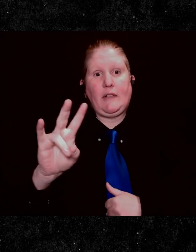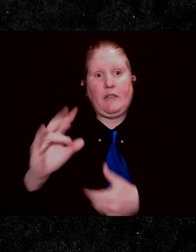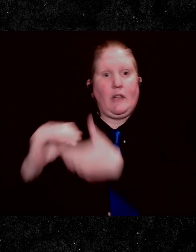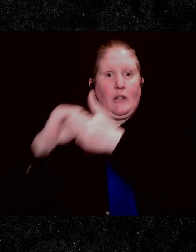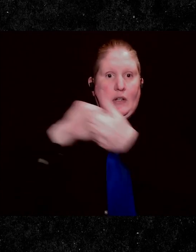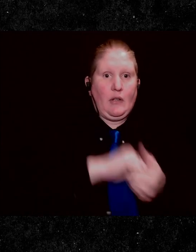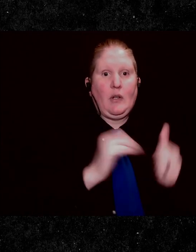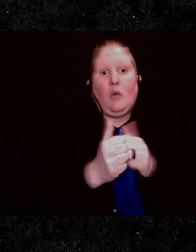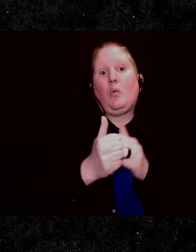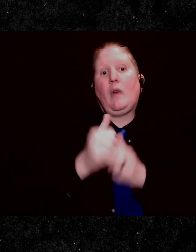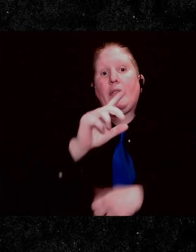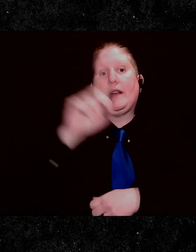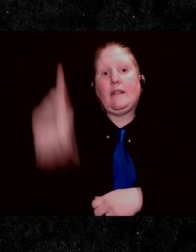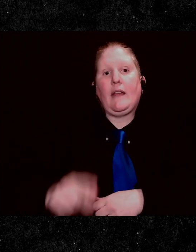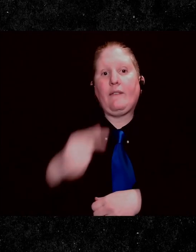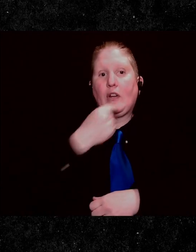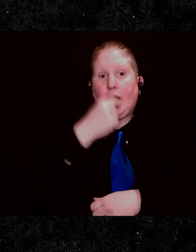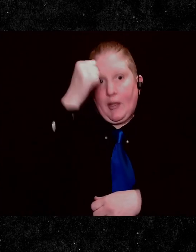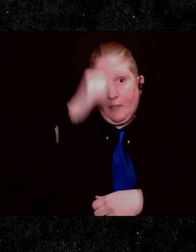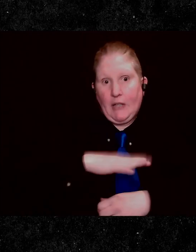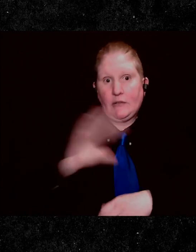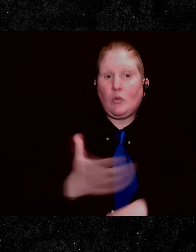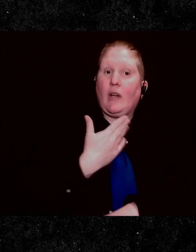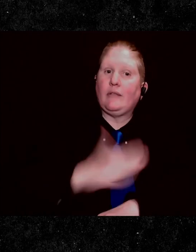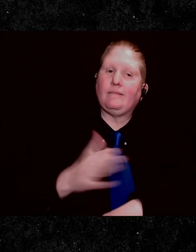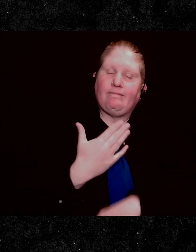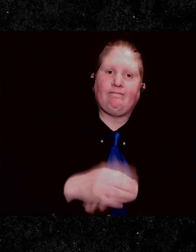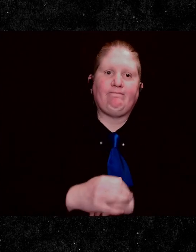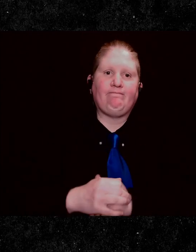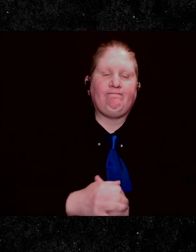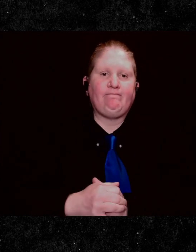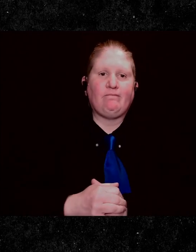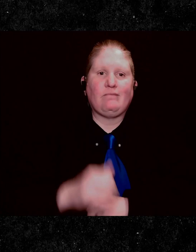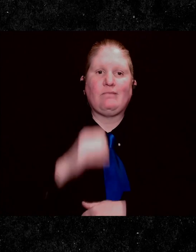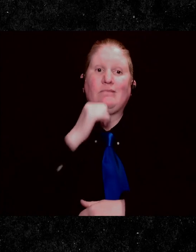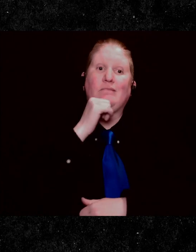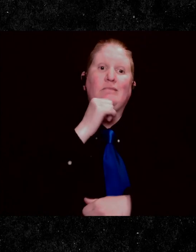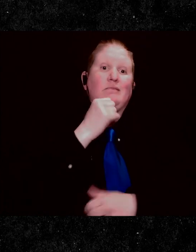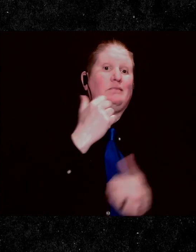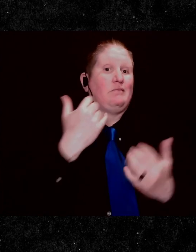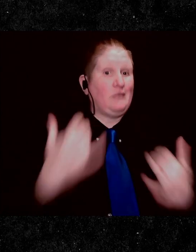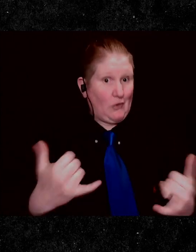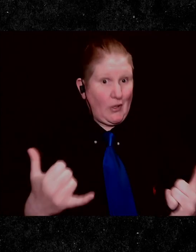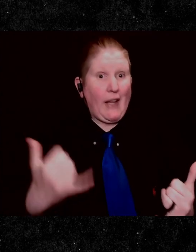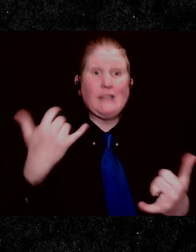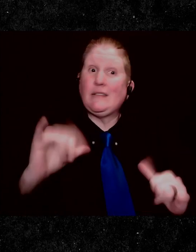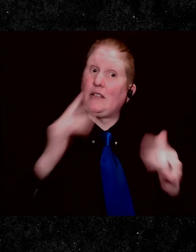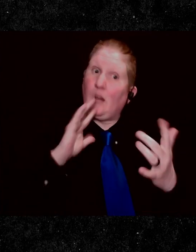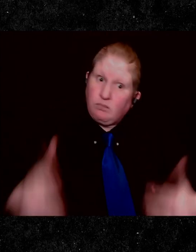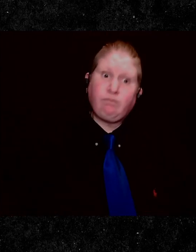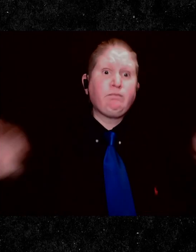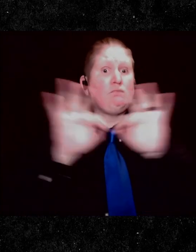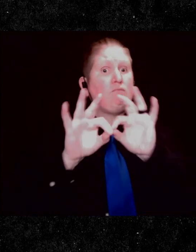en un concierto colaborativo con el coro del Denver Gay Man, y, lamentablemente, tal vez sea aún más relevante hoy.